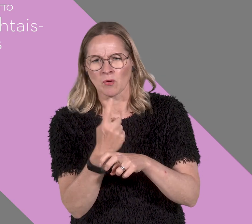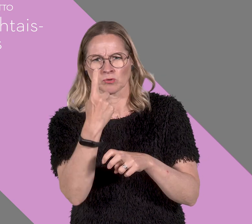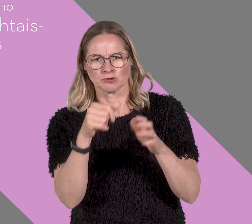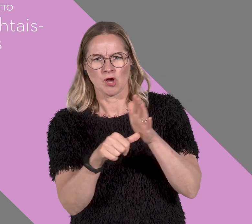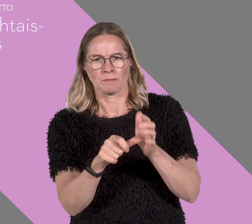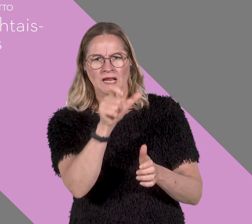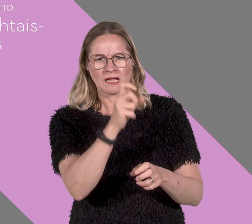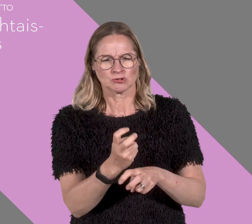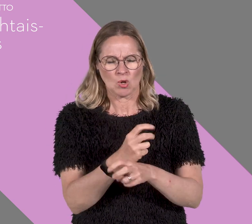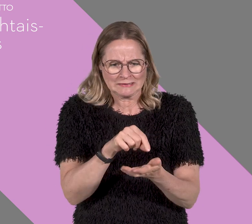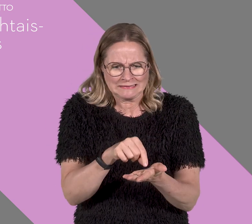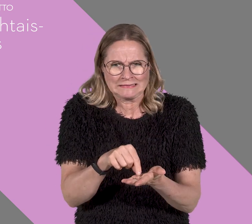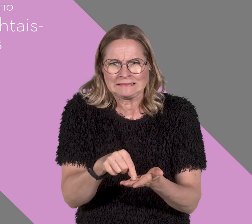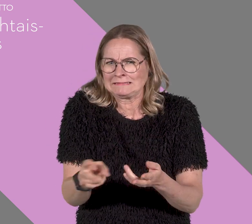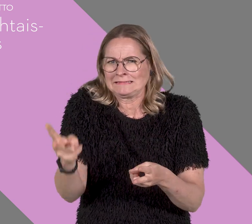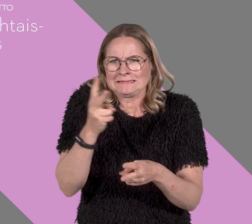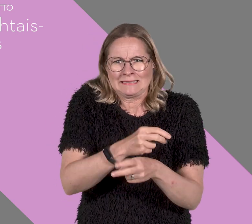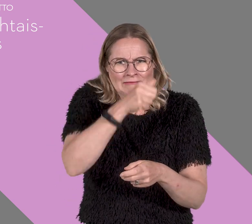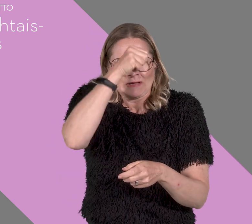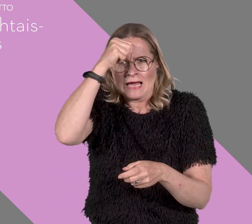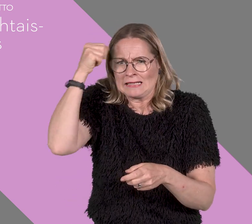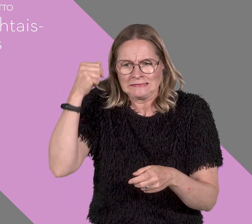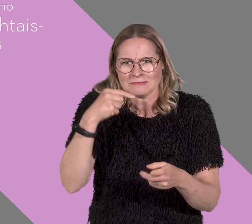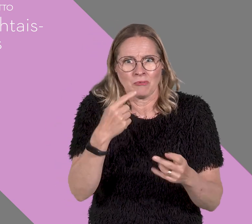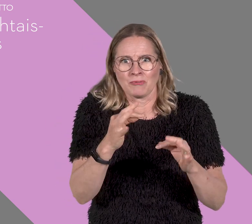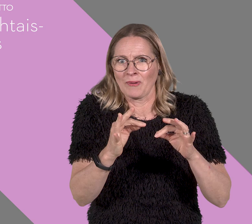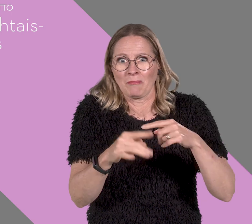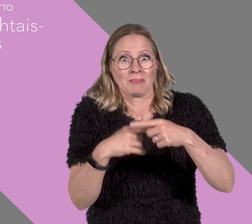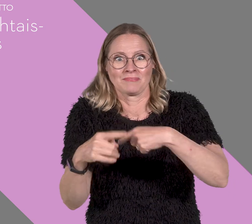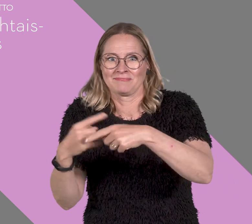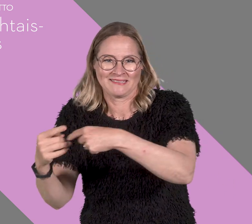joka osoittautuu liian vaikeaksi yhdelle oppilaista.